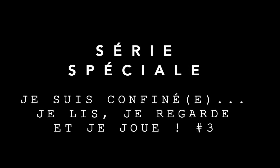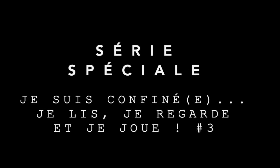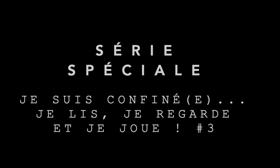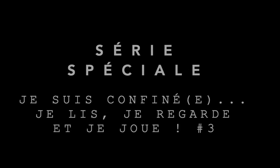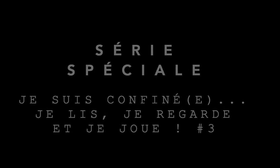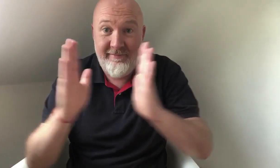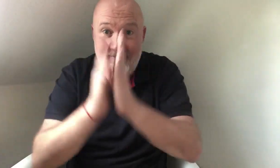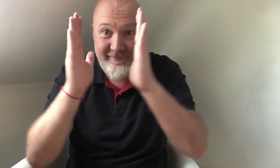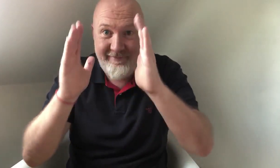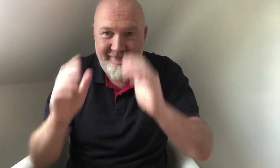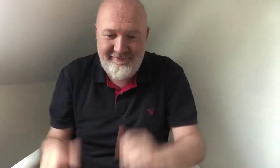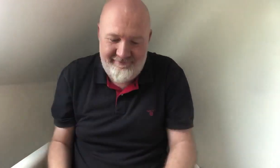*Clap*